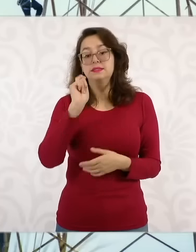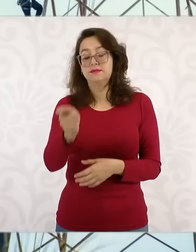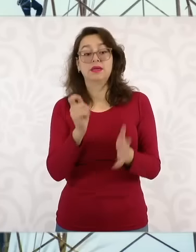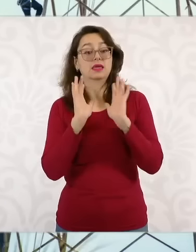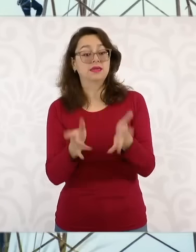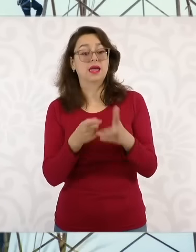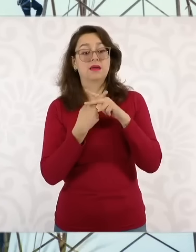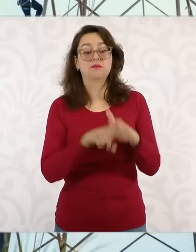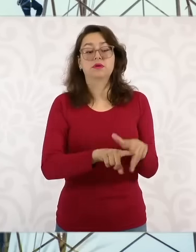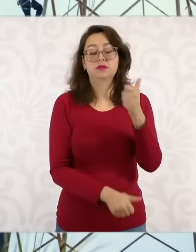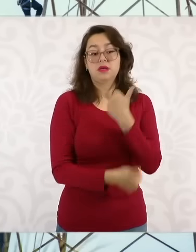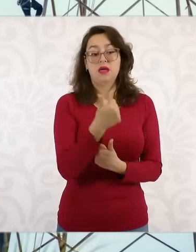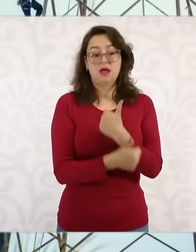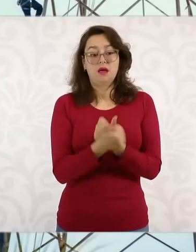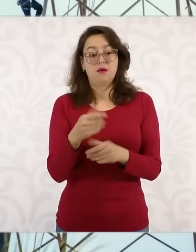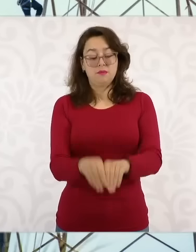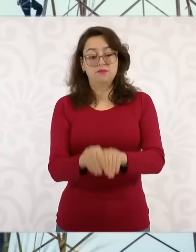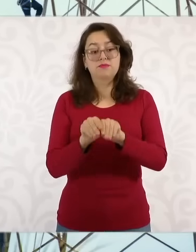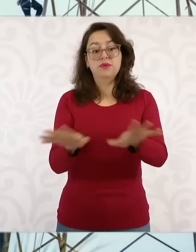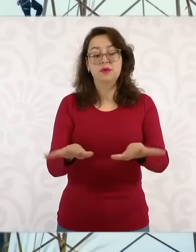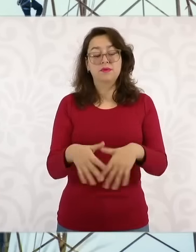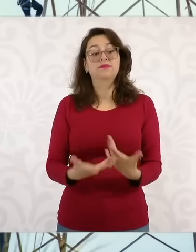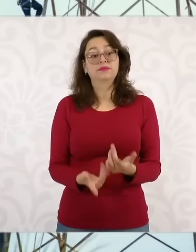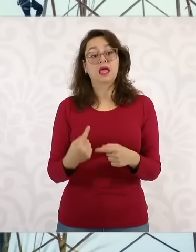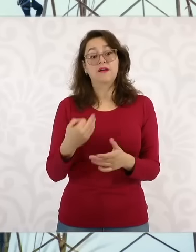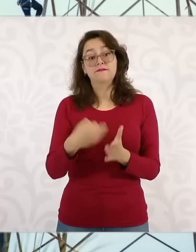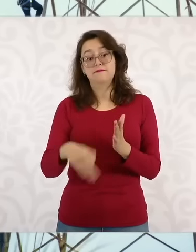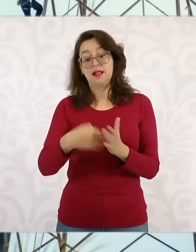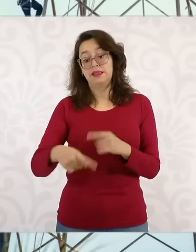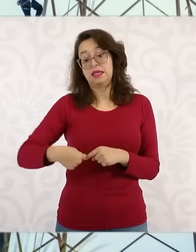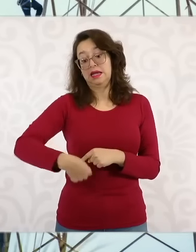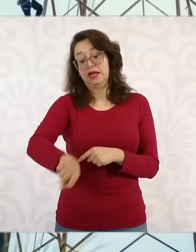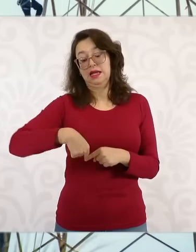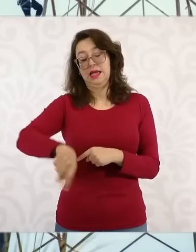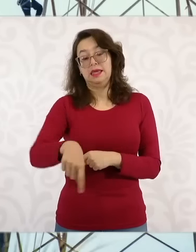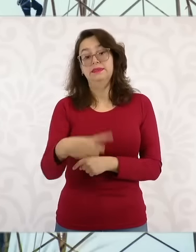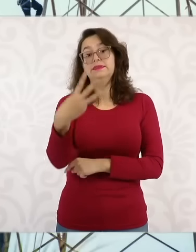los tres últimos proyectos restrantes en el en la última quincena lo tenemos programados para que